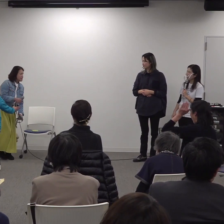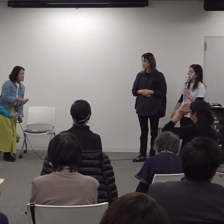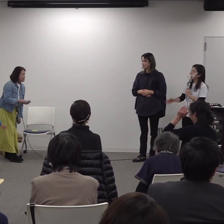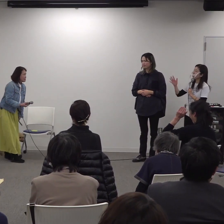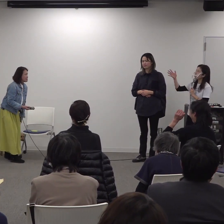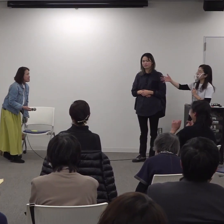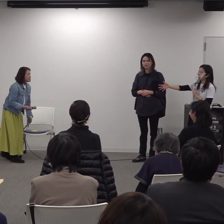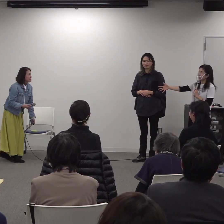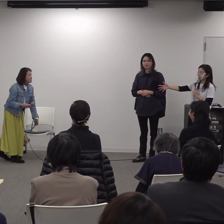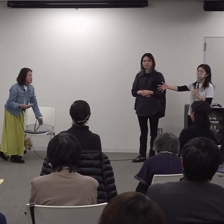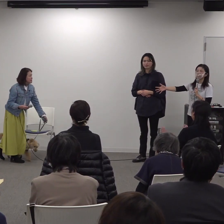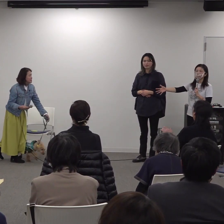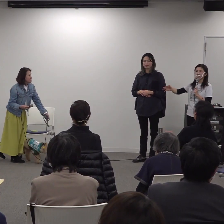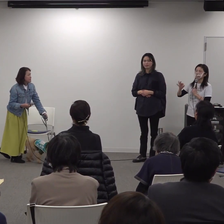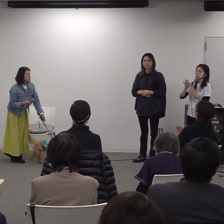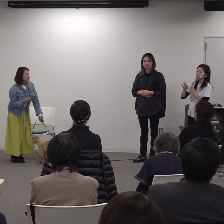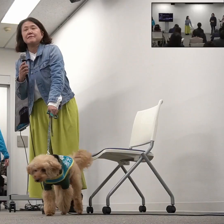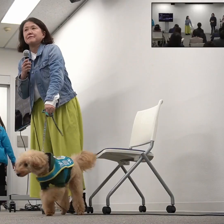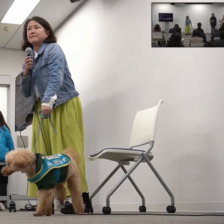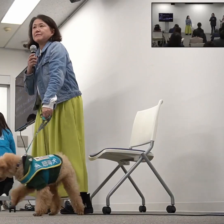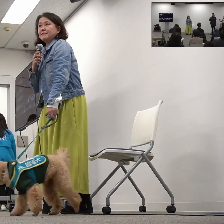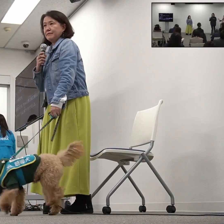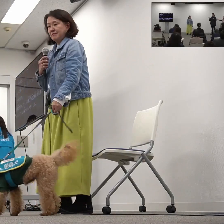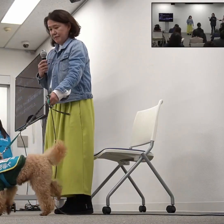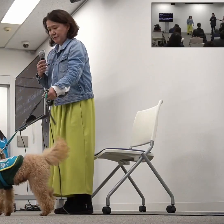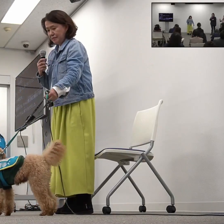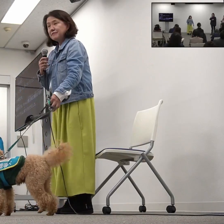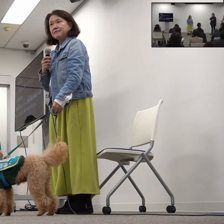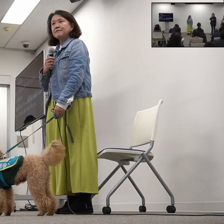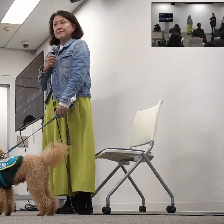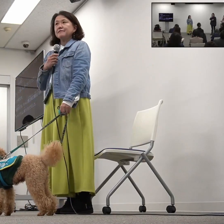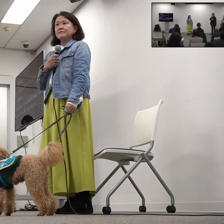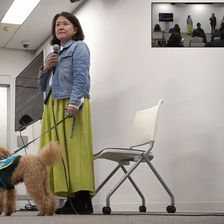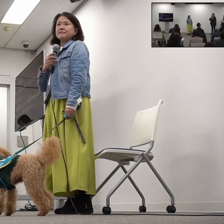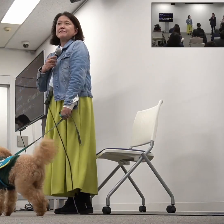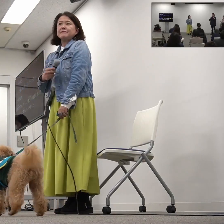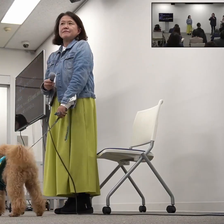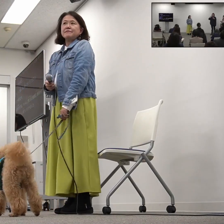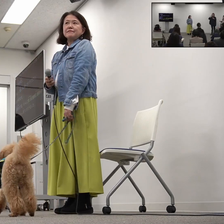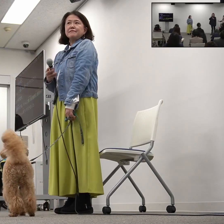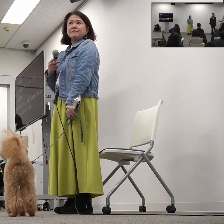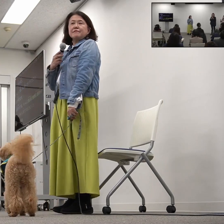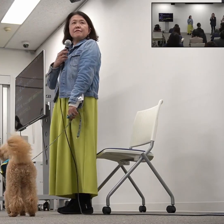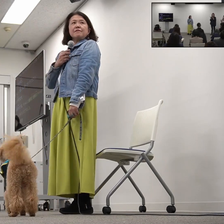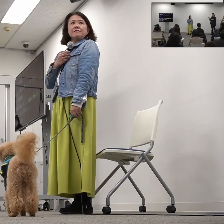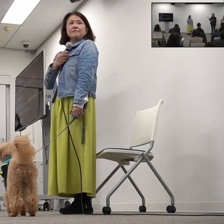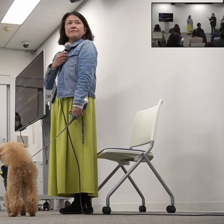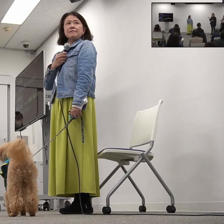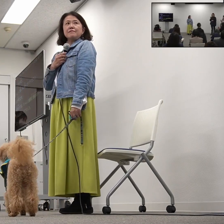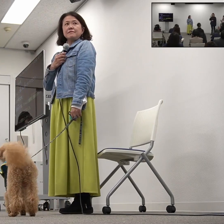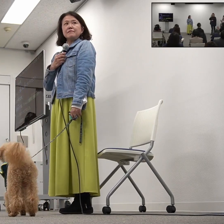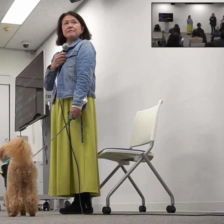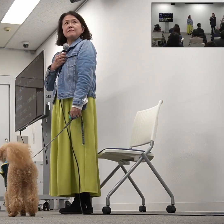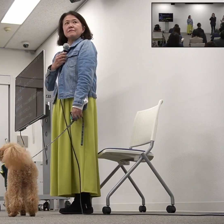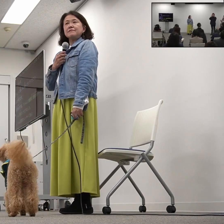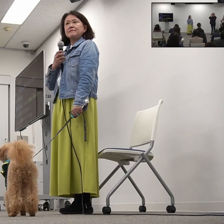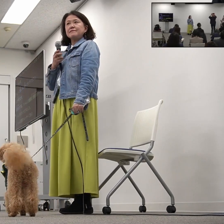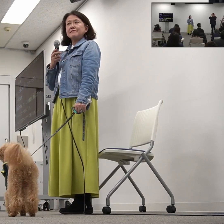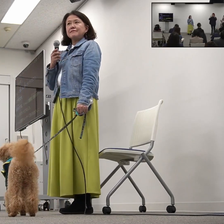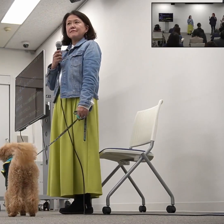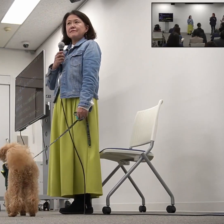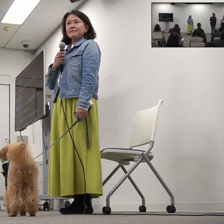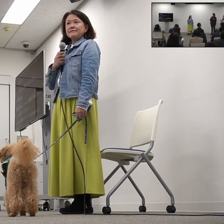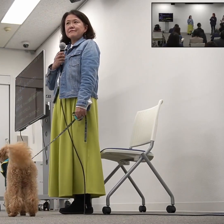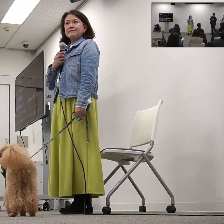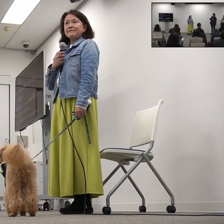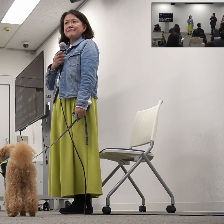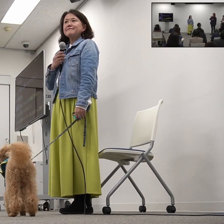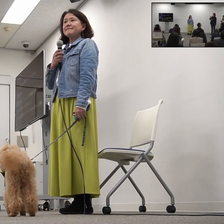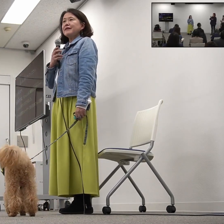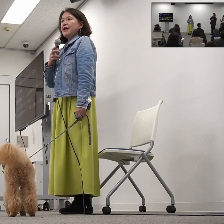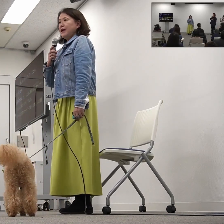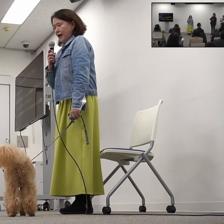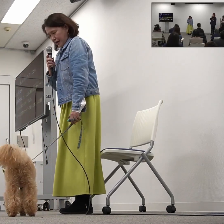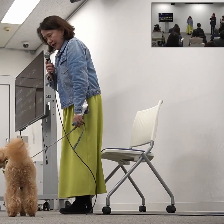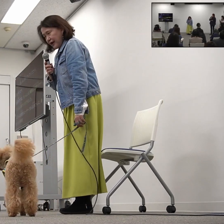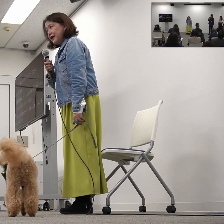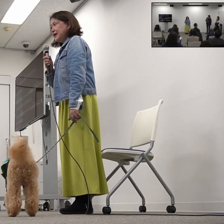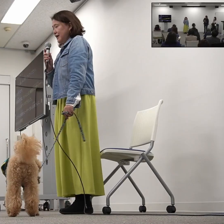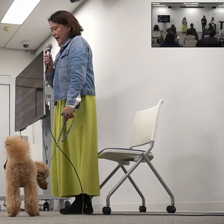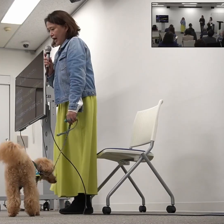ここからは実際のユーザーである松本さんに聴導犬のお仕事を紹介していただきたいと思います、よろしくお願いします